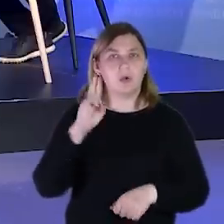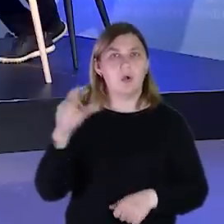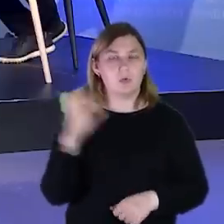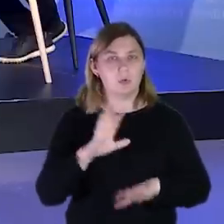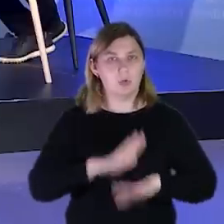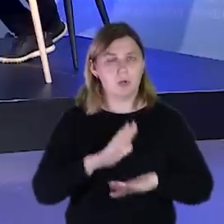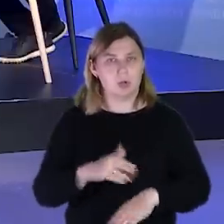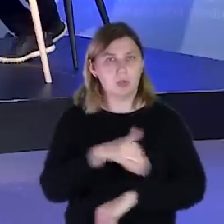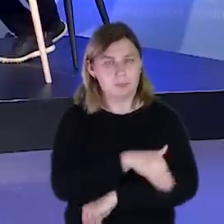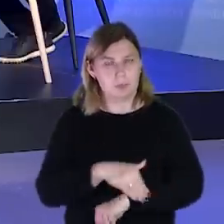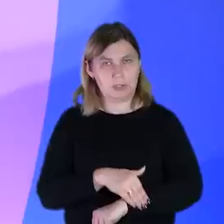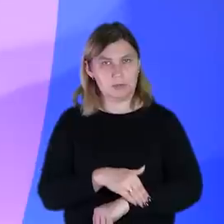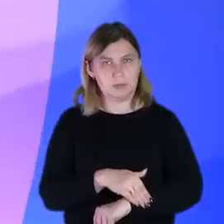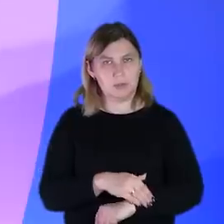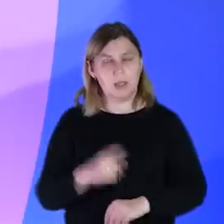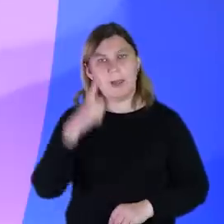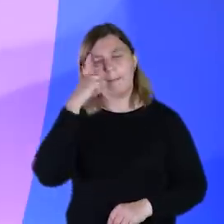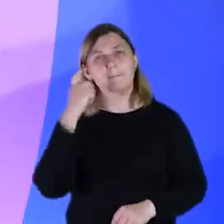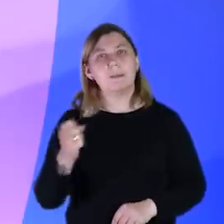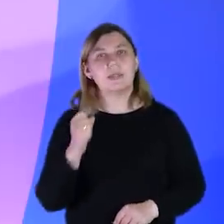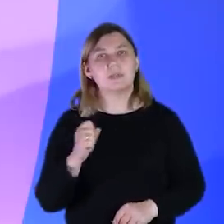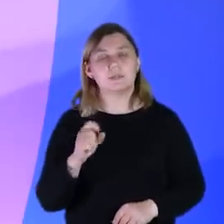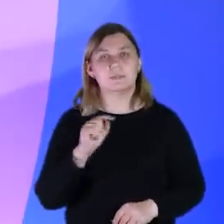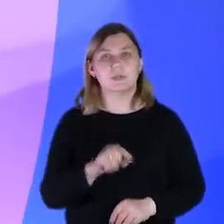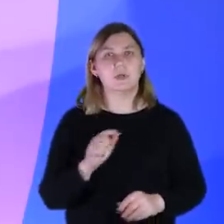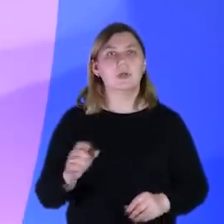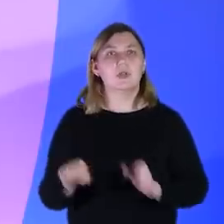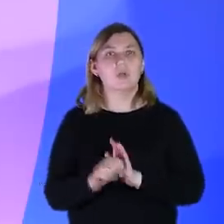Pogranicza w pasie swojego działania. Pamiętajmy o tym, że do przysposobienia